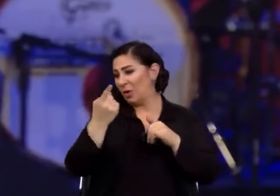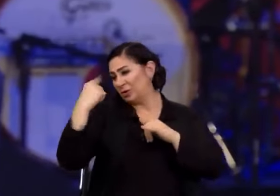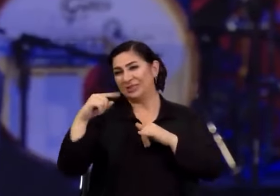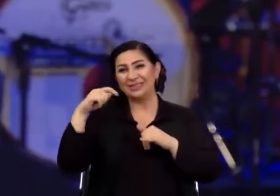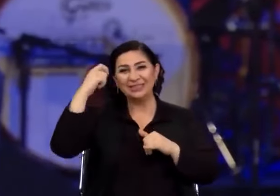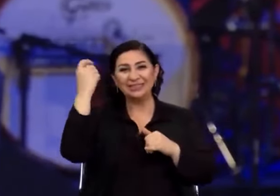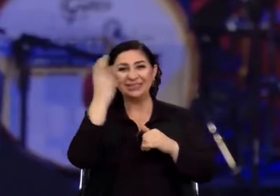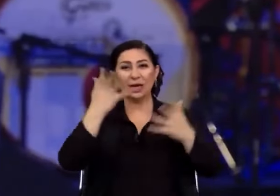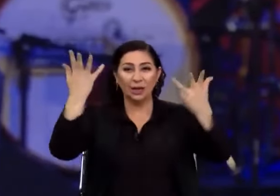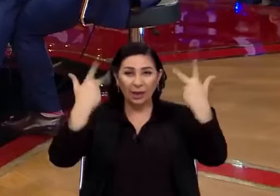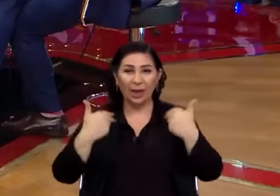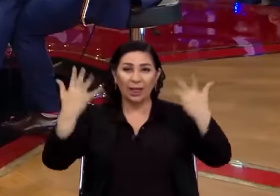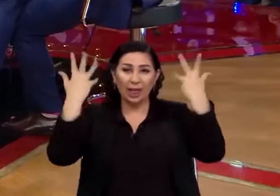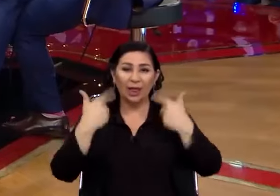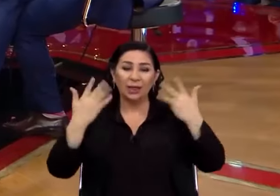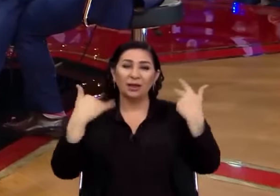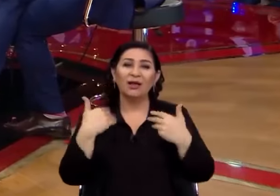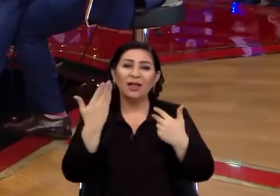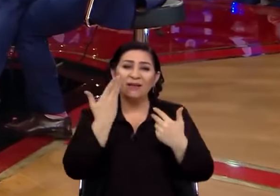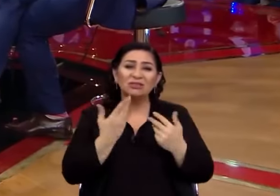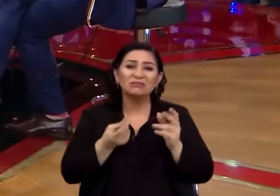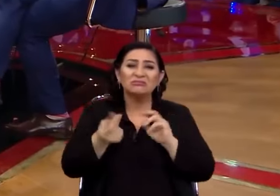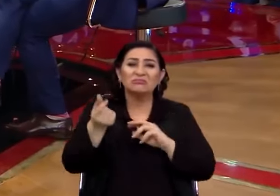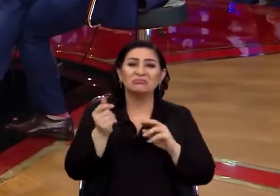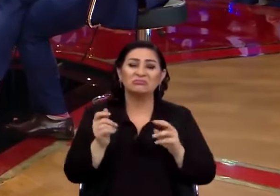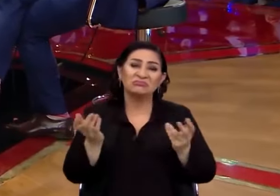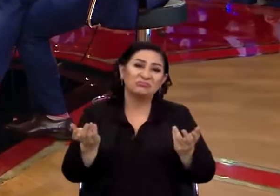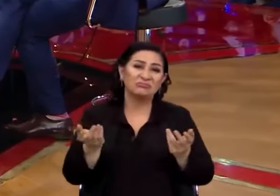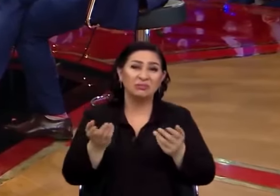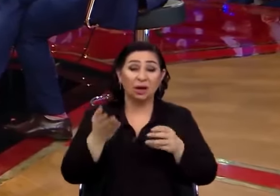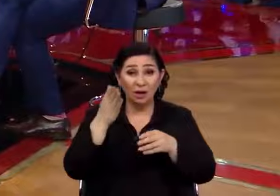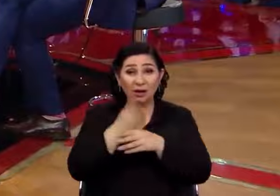gelinlik giydim ki o heves kaçtı birazcık Hakikaten mi Çok rahatsız bir